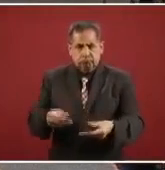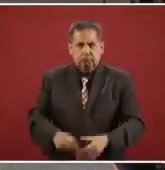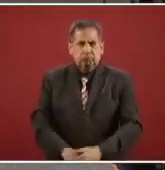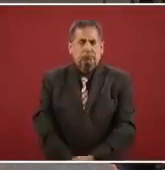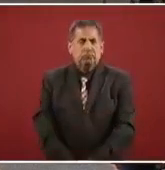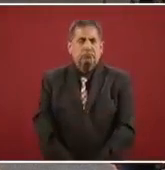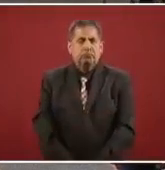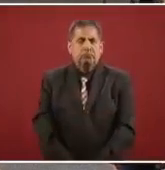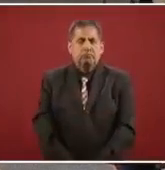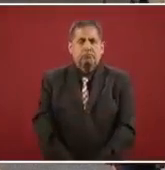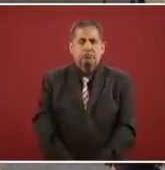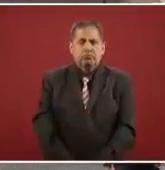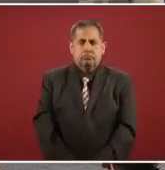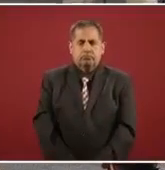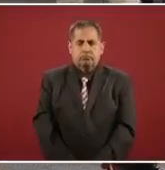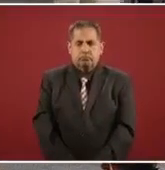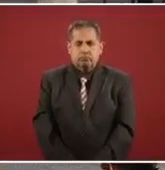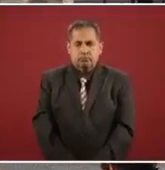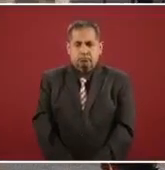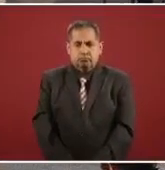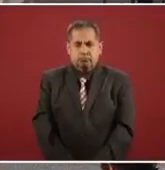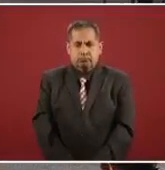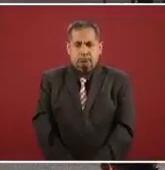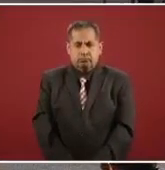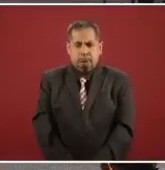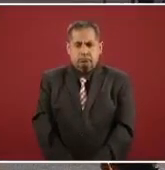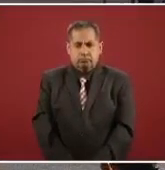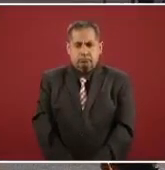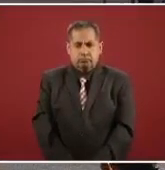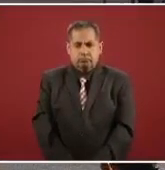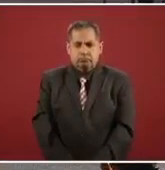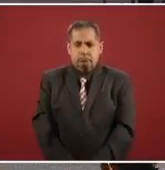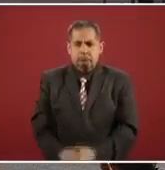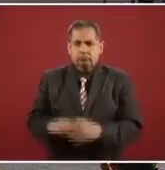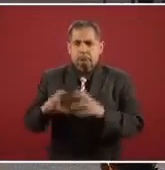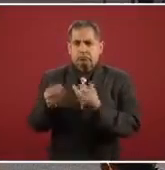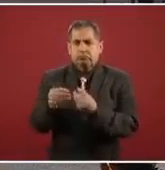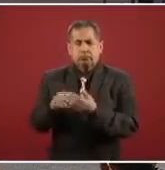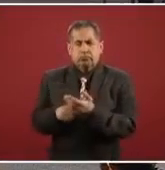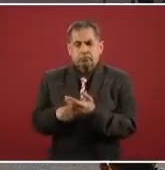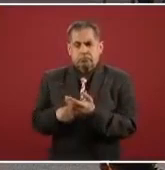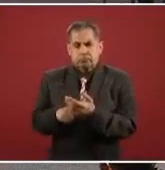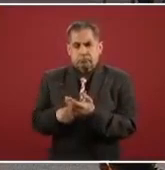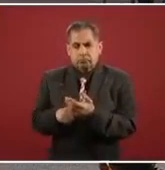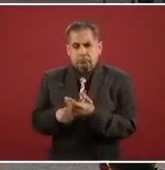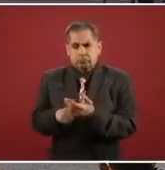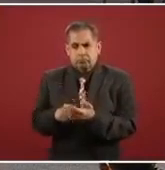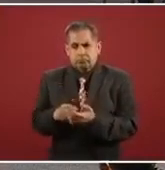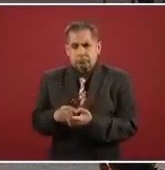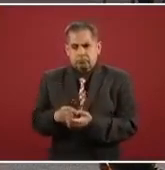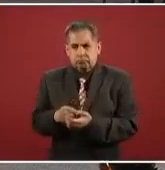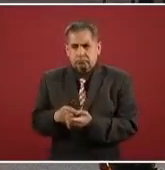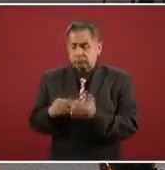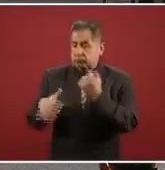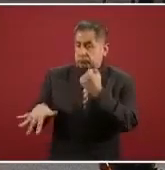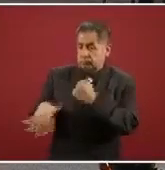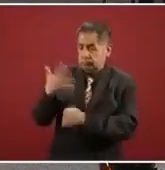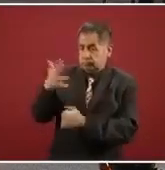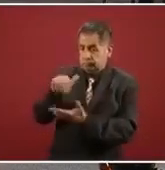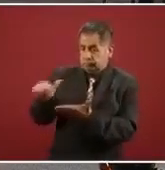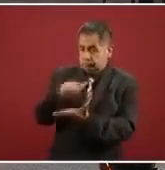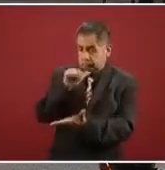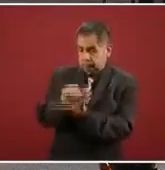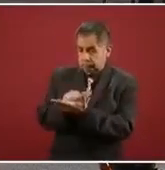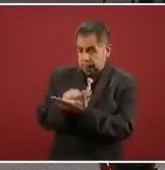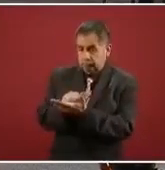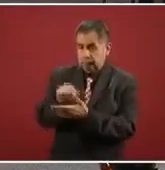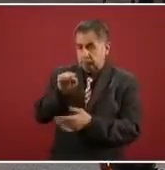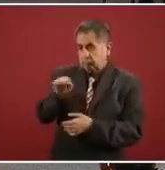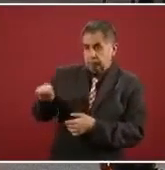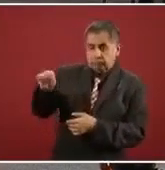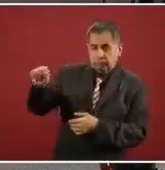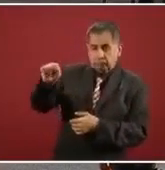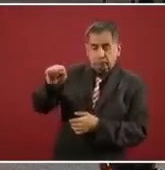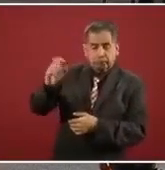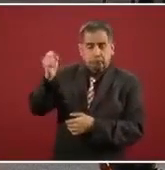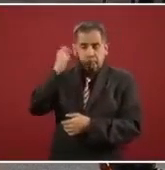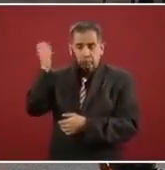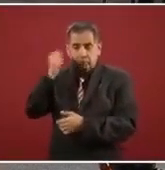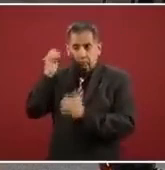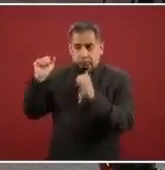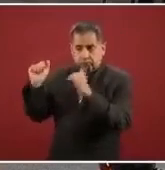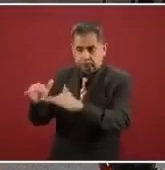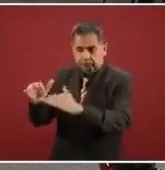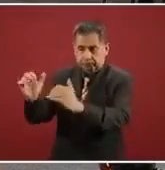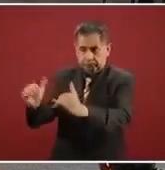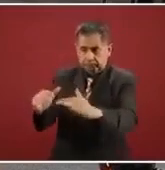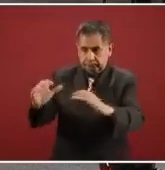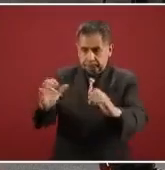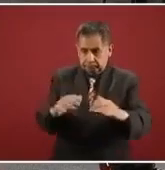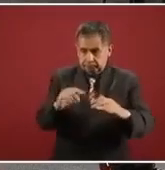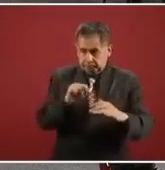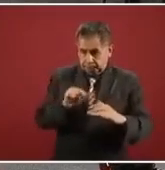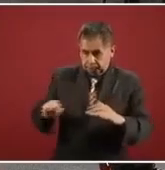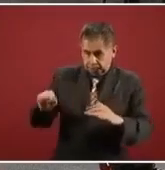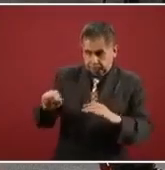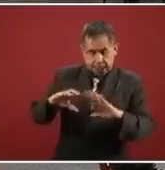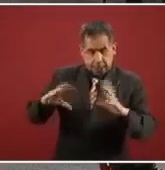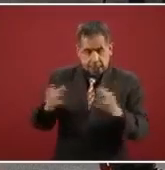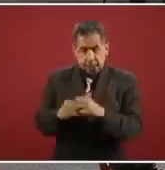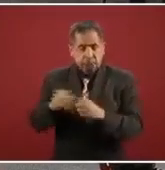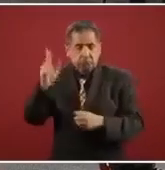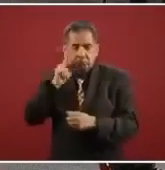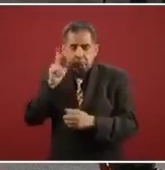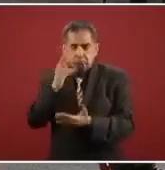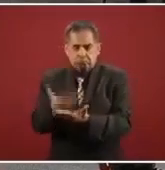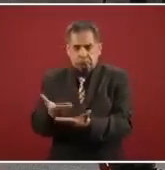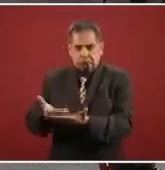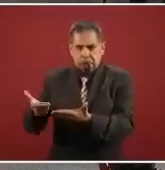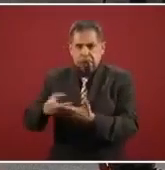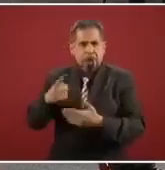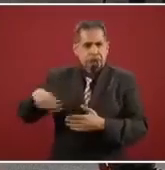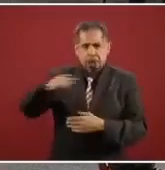Son las 15 actas de las asambleas regionales informativas donde constan los acuerdos de